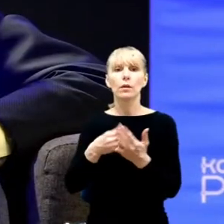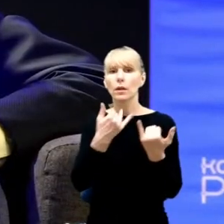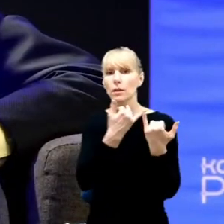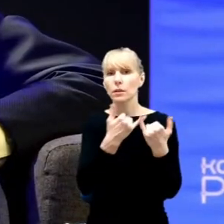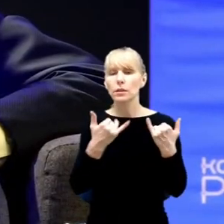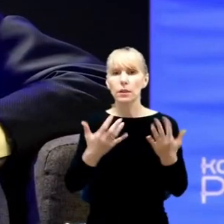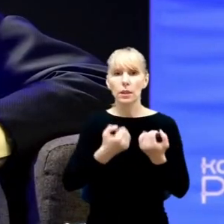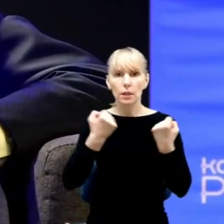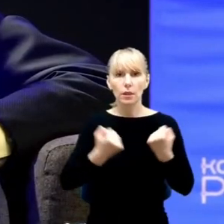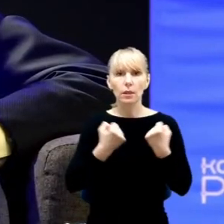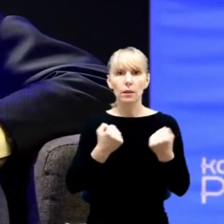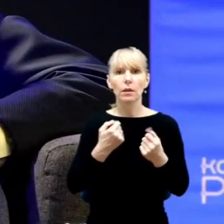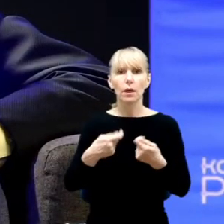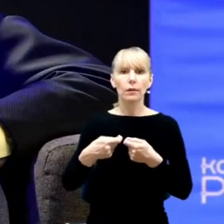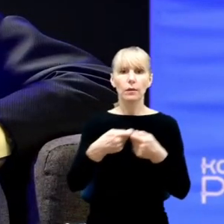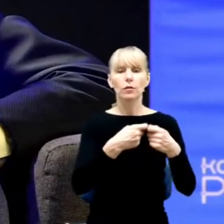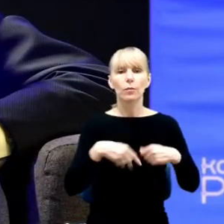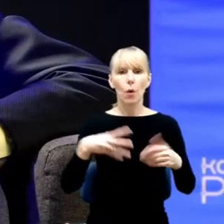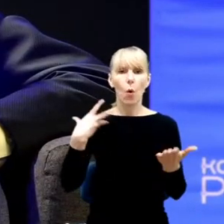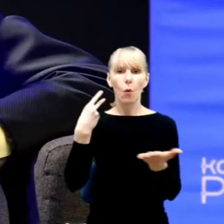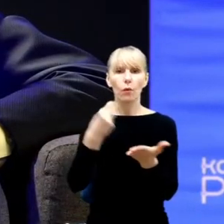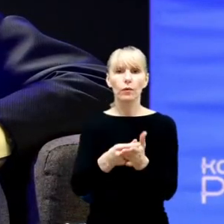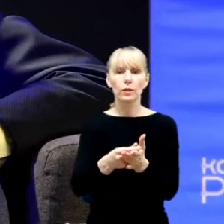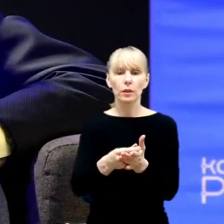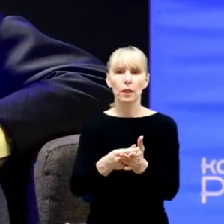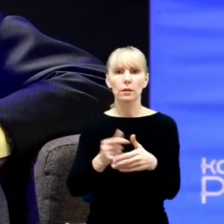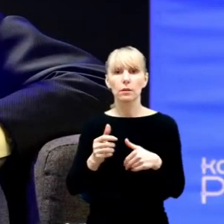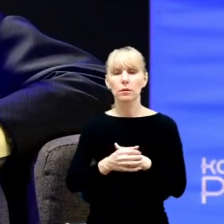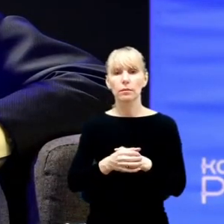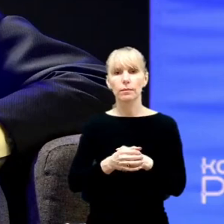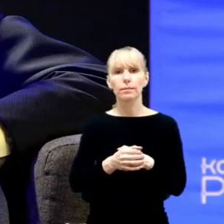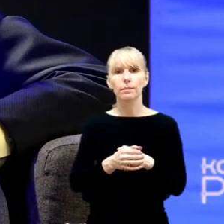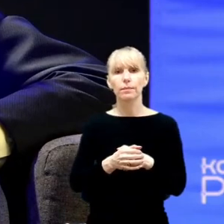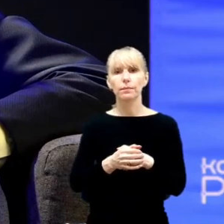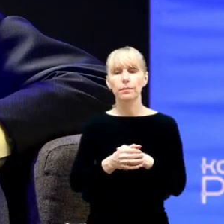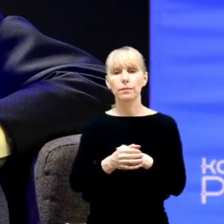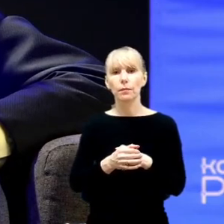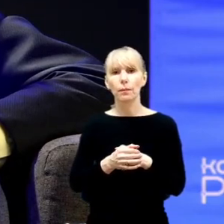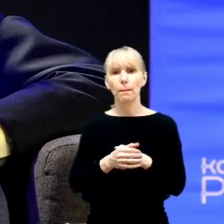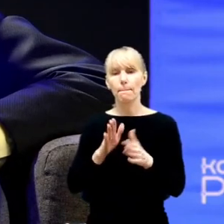Współfinansowania na przykład przedsięwzięć ze społecznym budownictwem czynszowym,